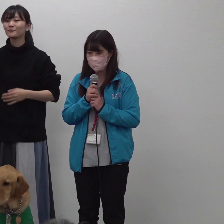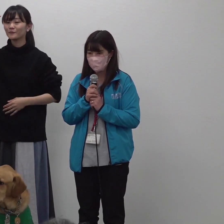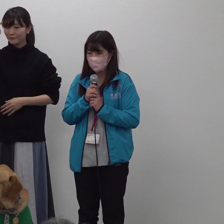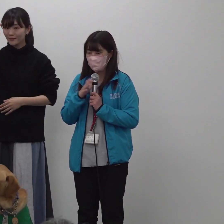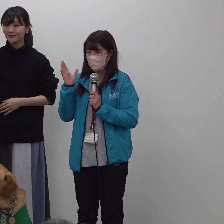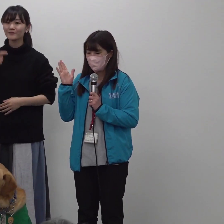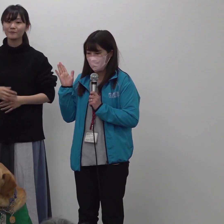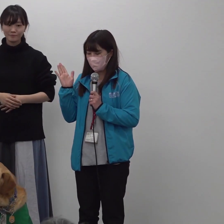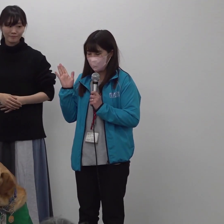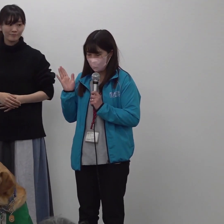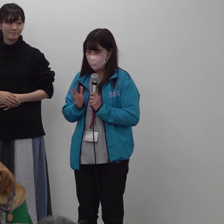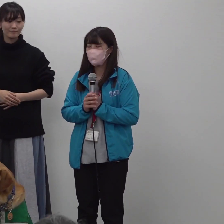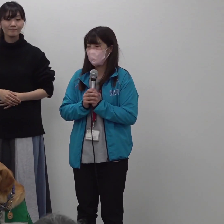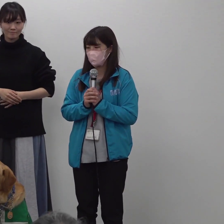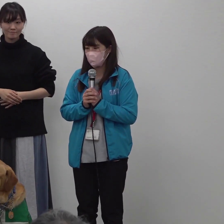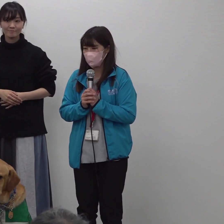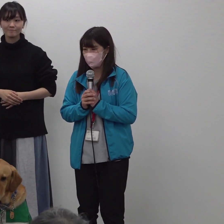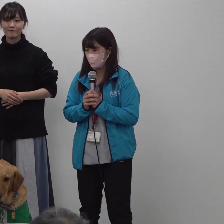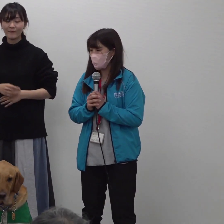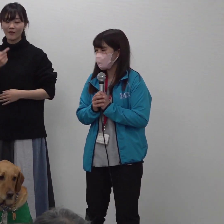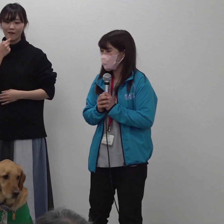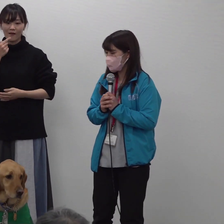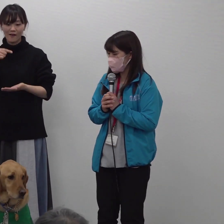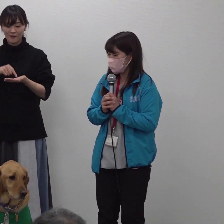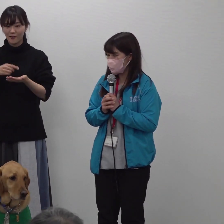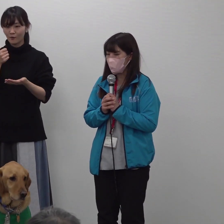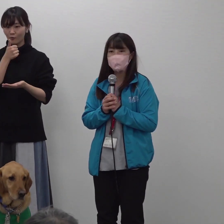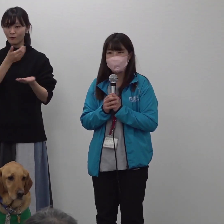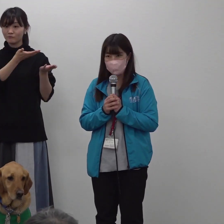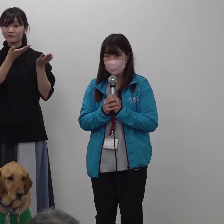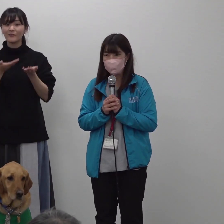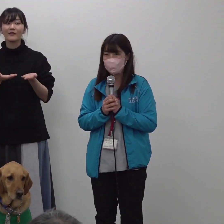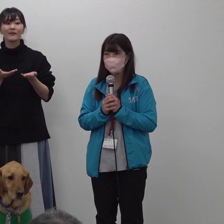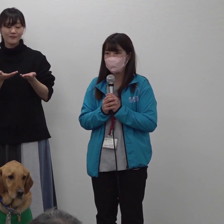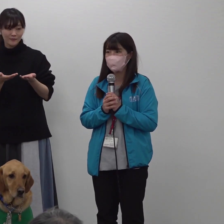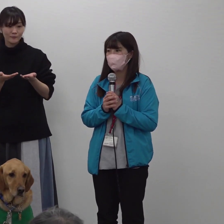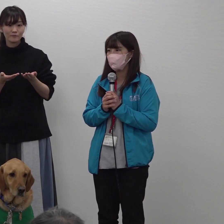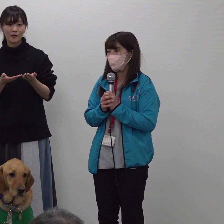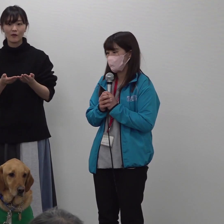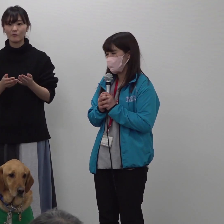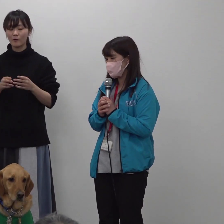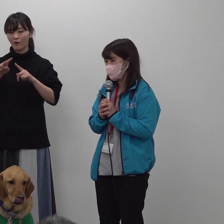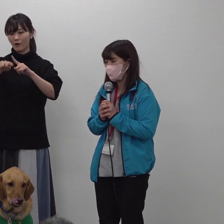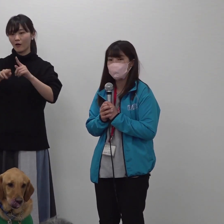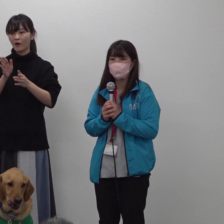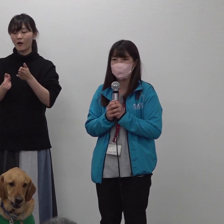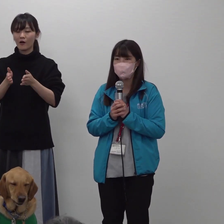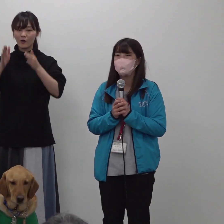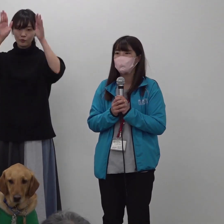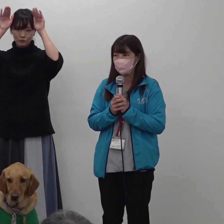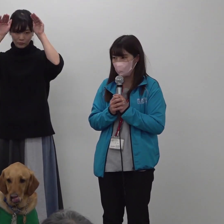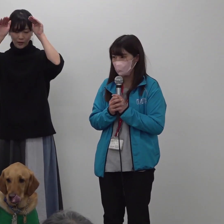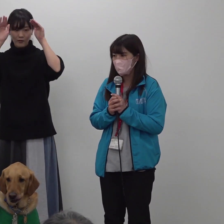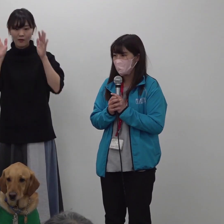さっきちょっと簡単に紹介がありましたけど 介助犬は手足が不自由な方の生活をサポートします